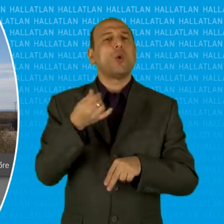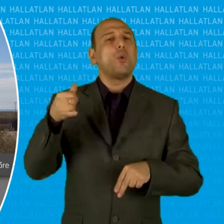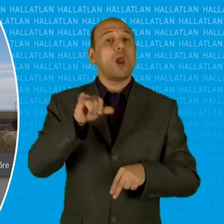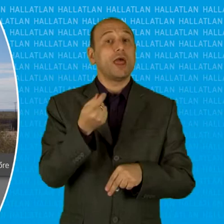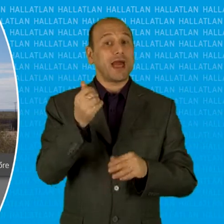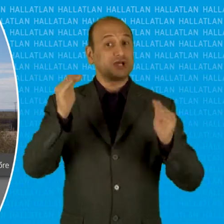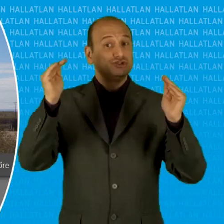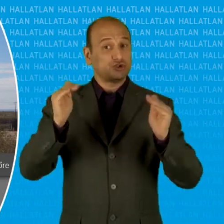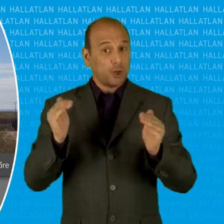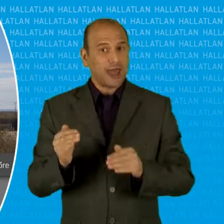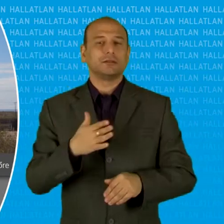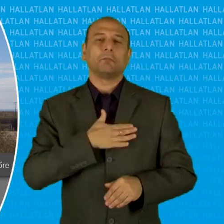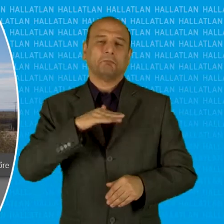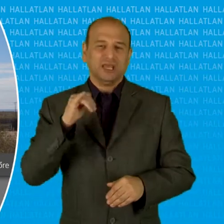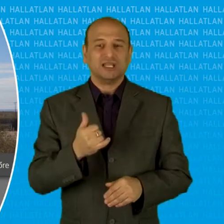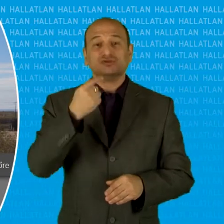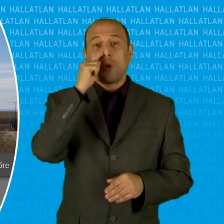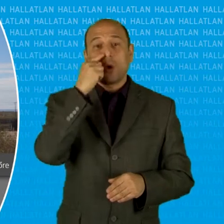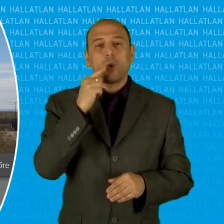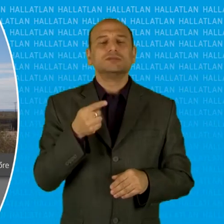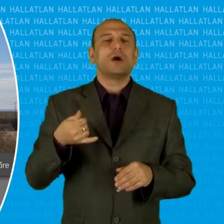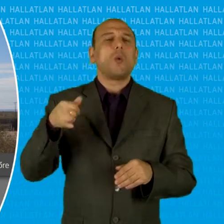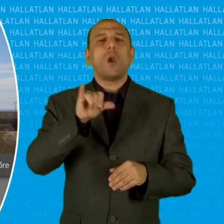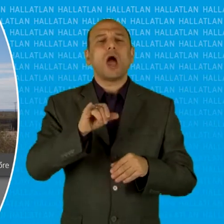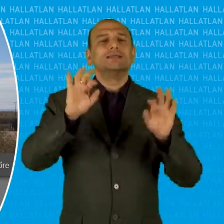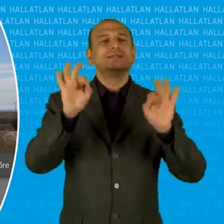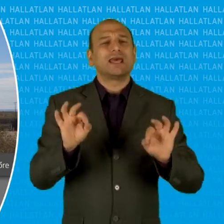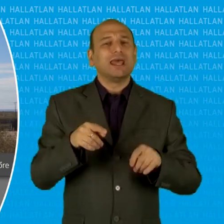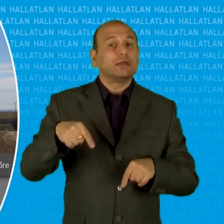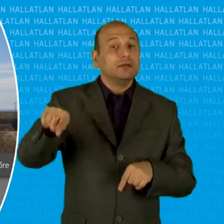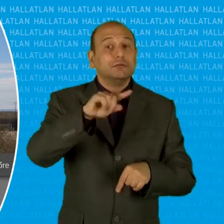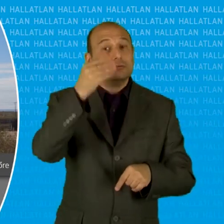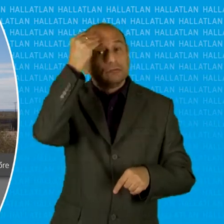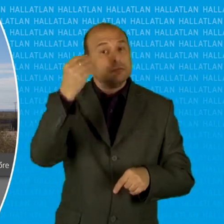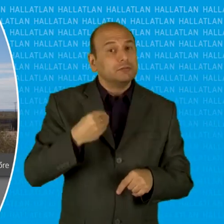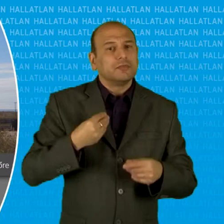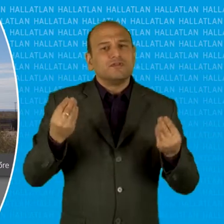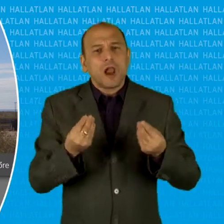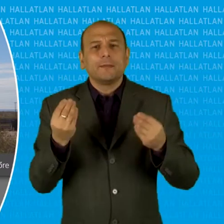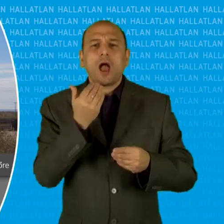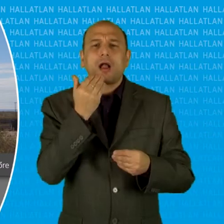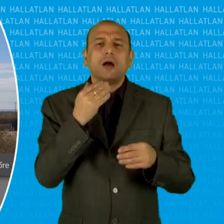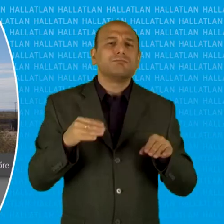a kőolaj árcsökkenése ellenére az orosz olajcégek részéről még nem érkezett jelzés,